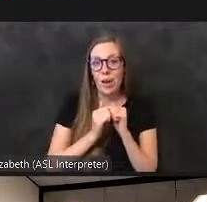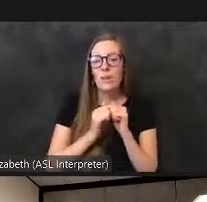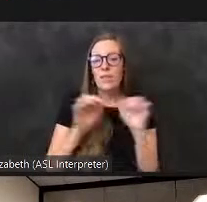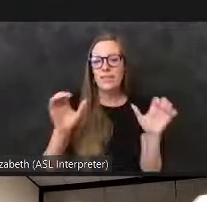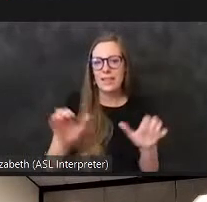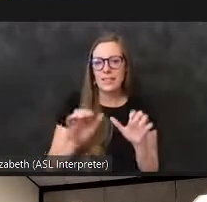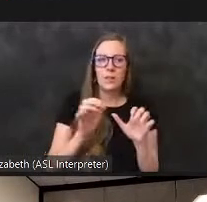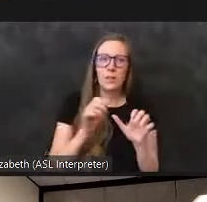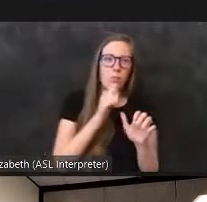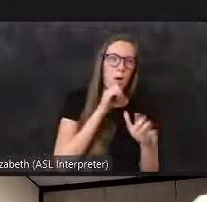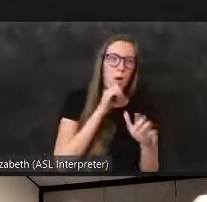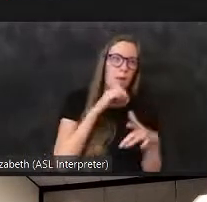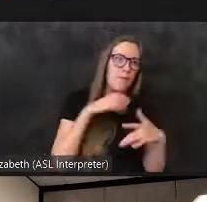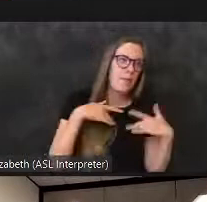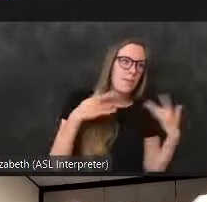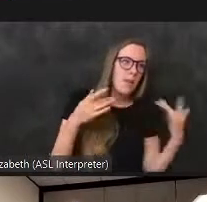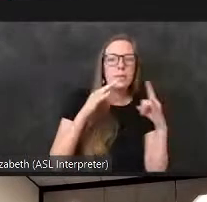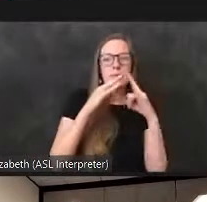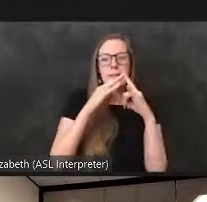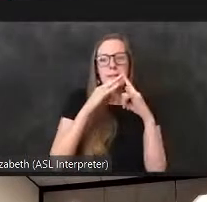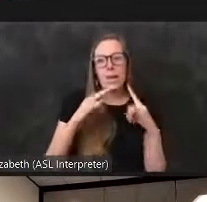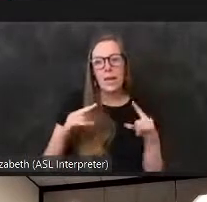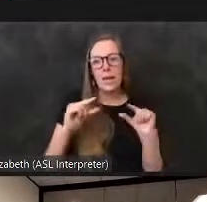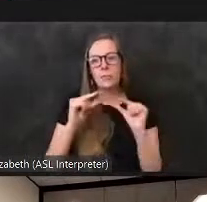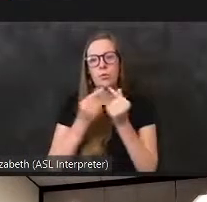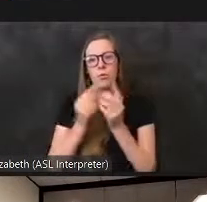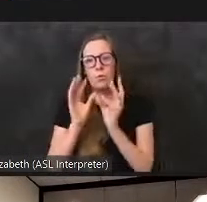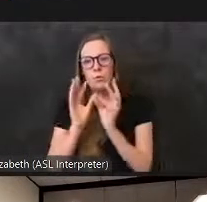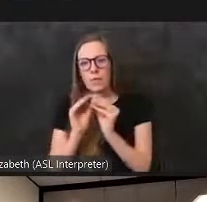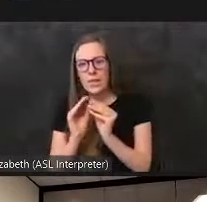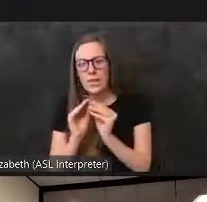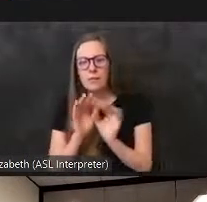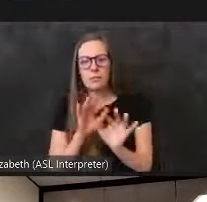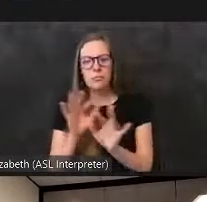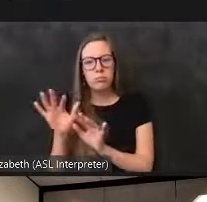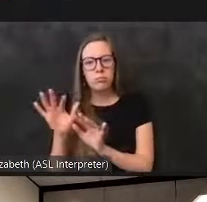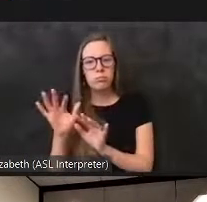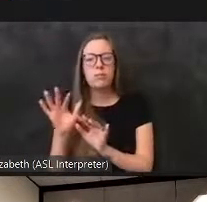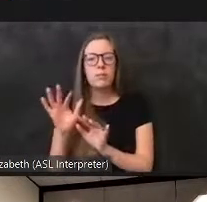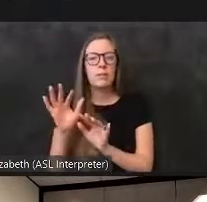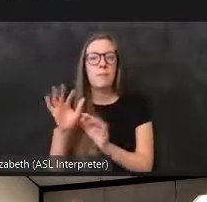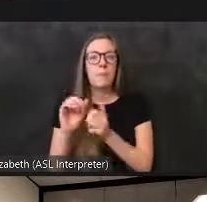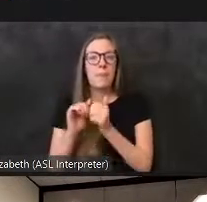actividad, ya sea a eventos privados, reunión de grupo y campamentos de verano.